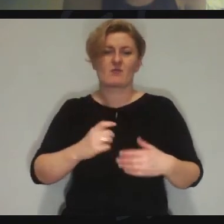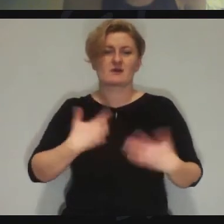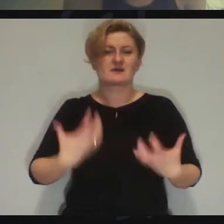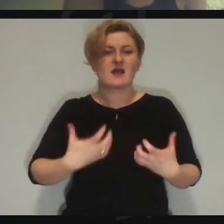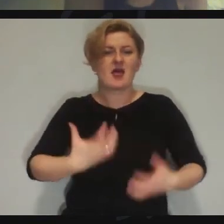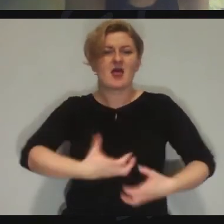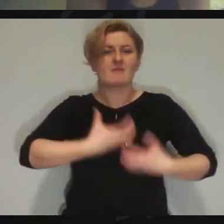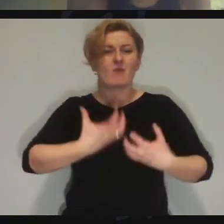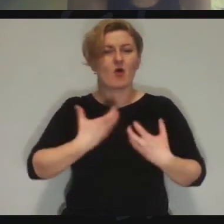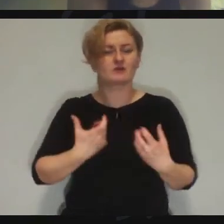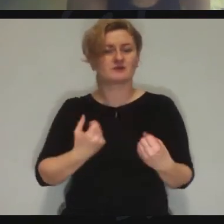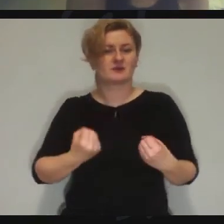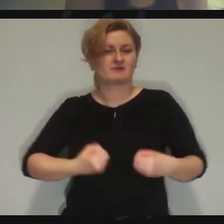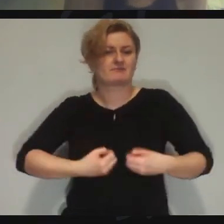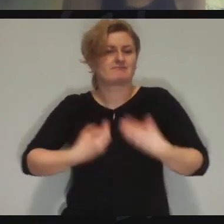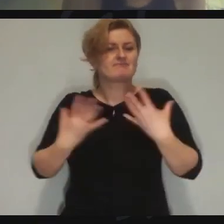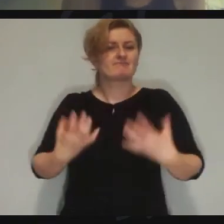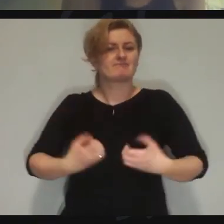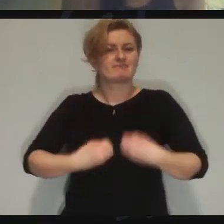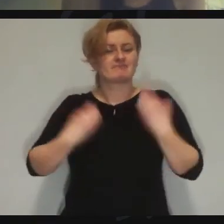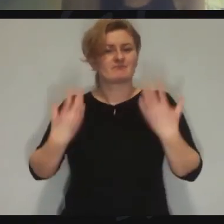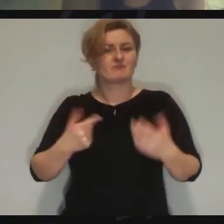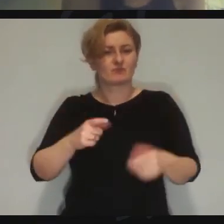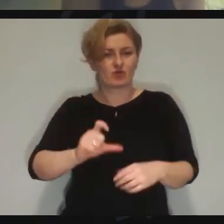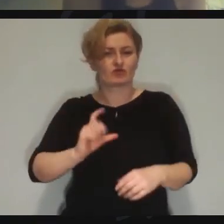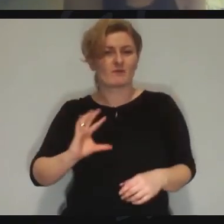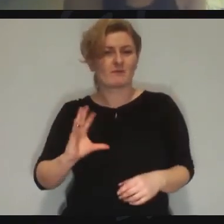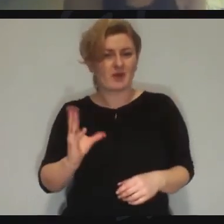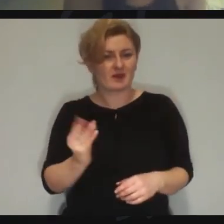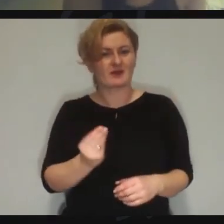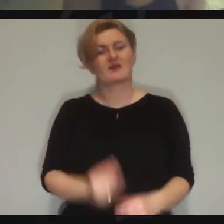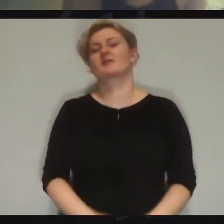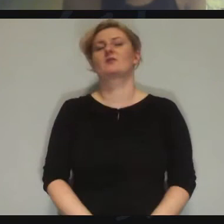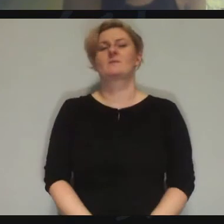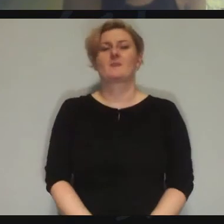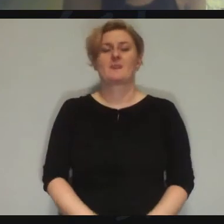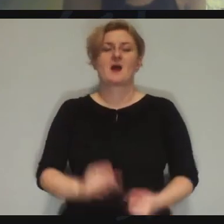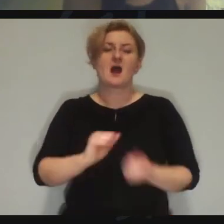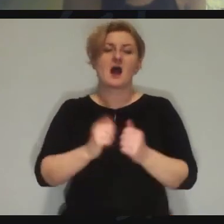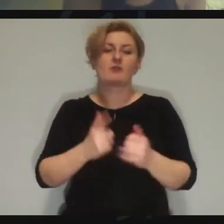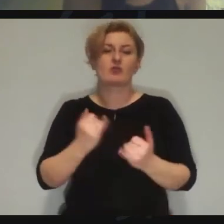To możliwość przepracowania trudnych emocji.